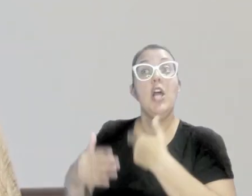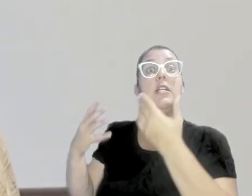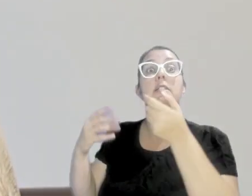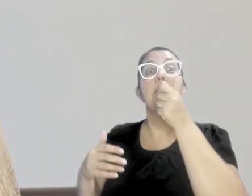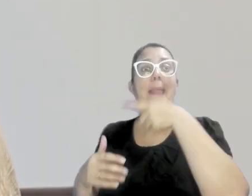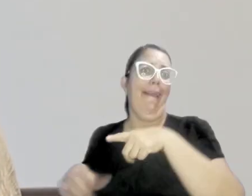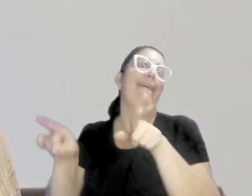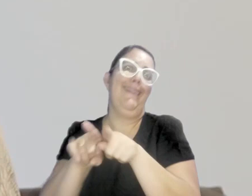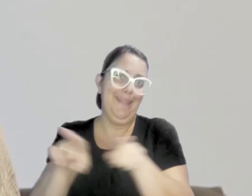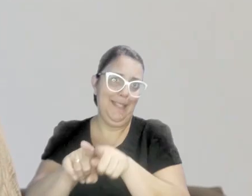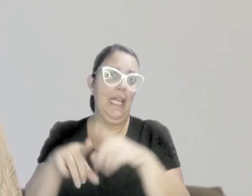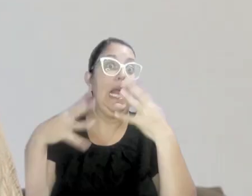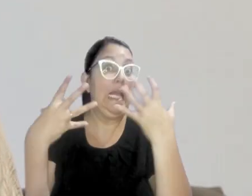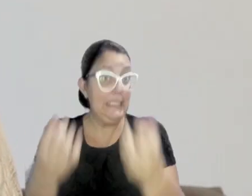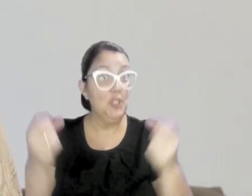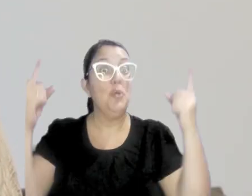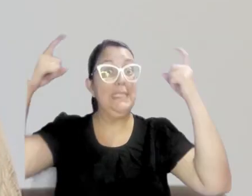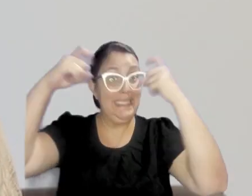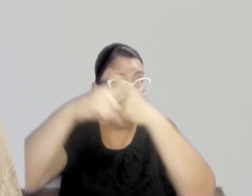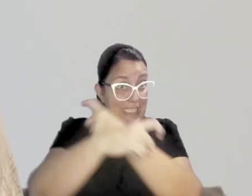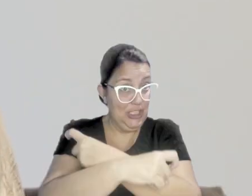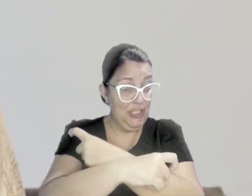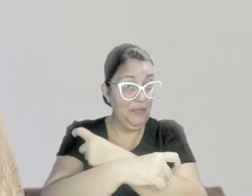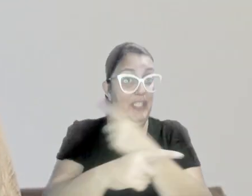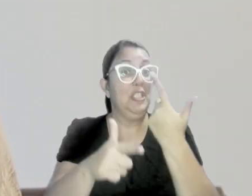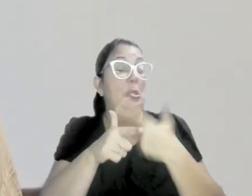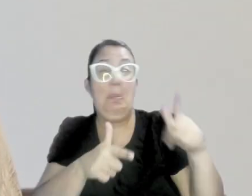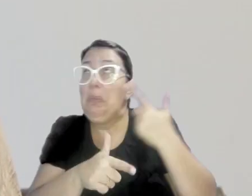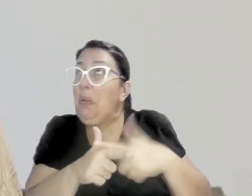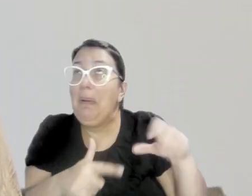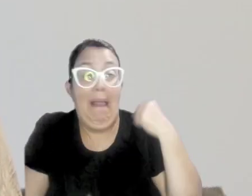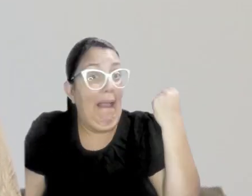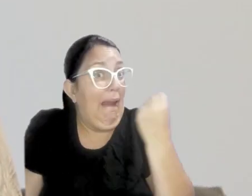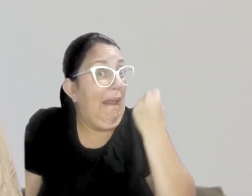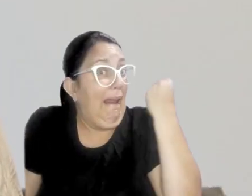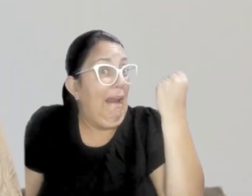é um processo complicado, cheio de fragilidades,